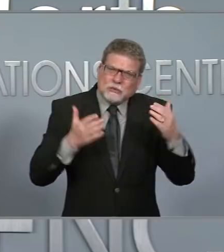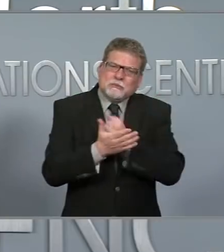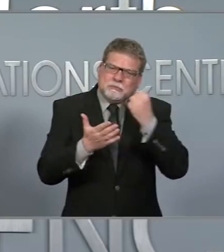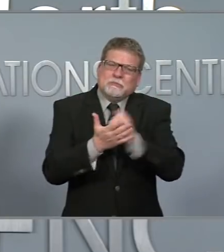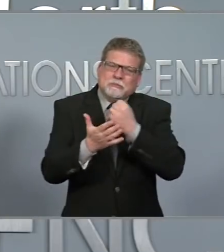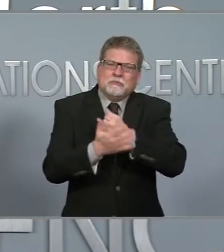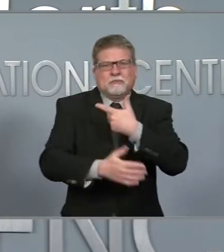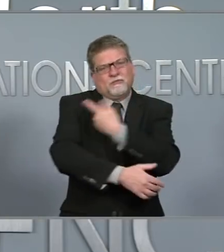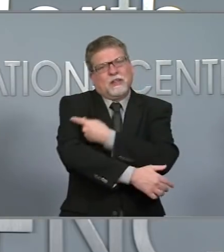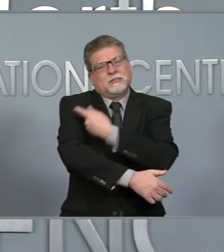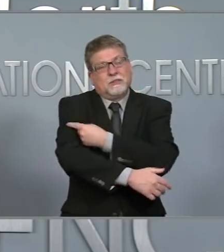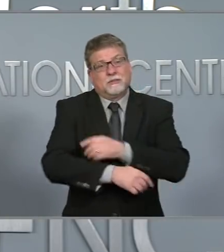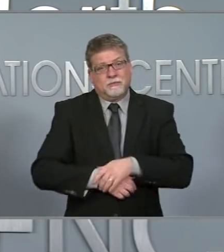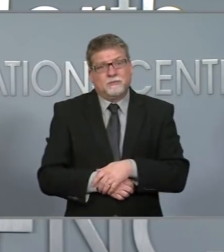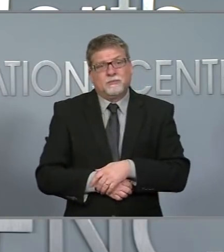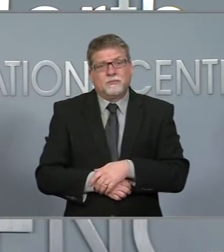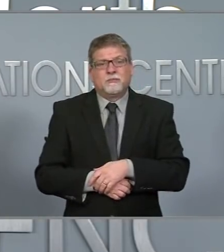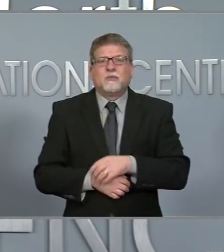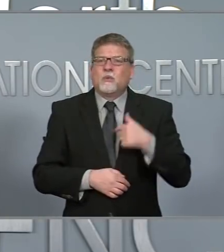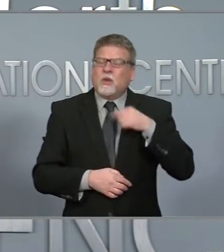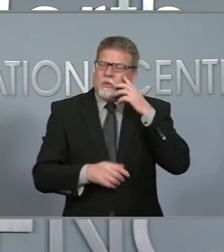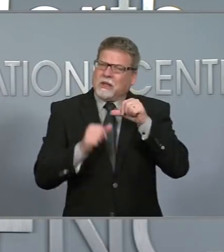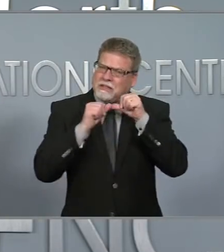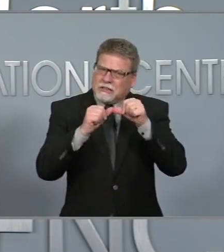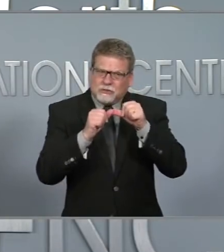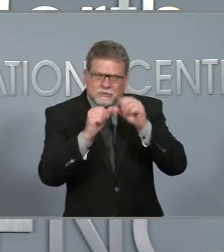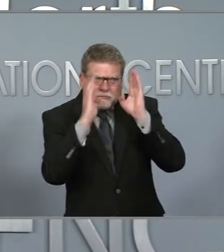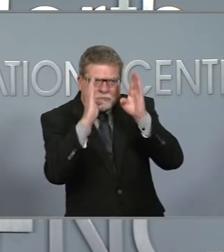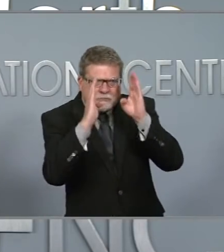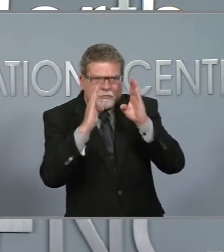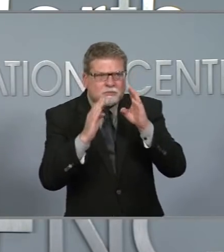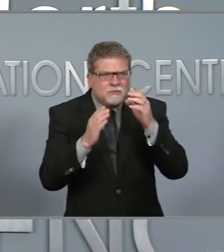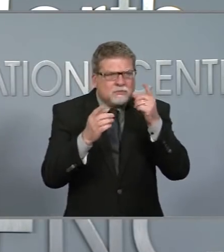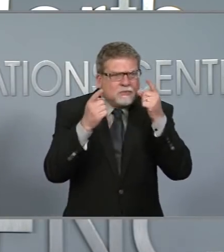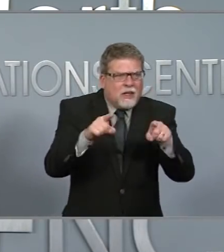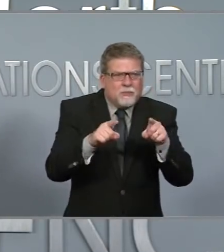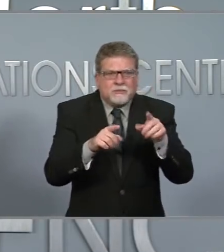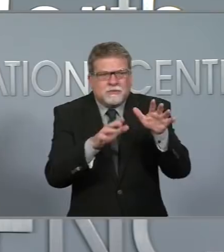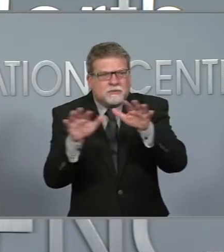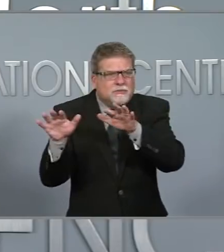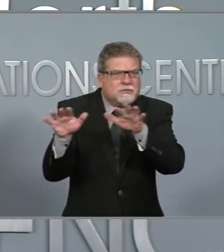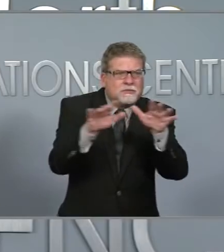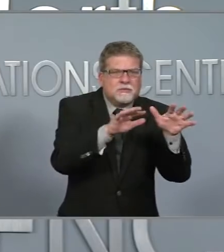grave. Estamos anunciando estos cambios venideros ahora para que la gente tenga tiempo de